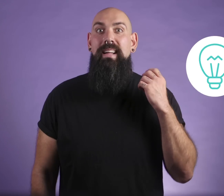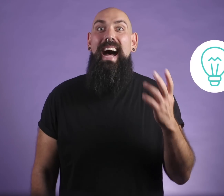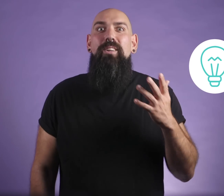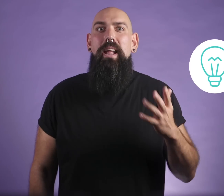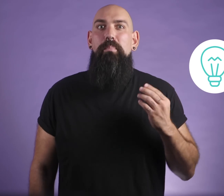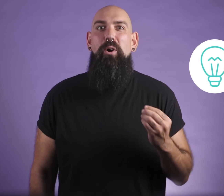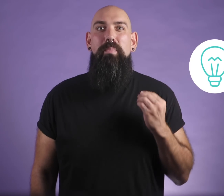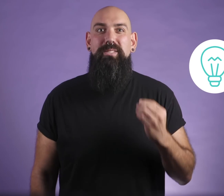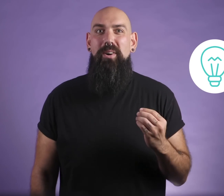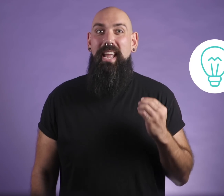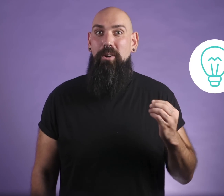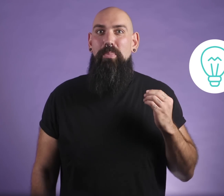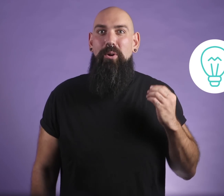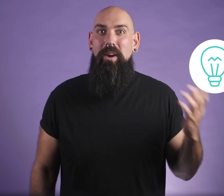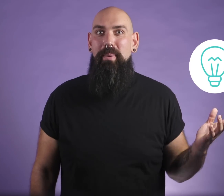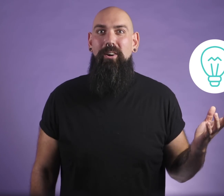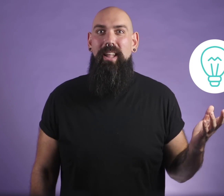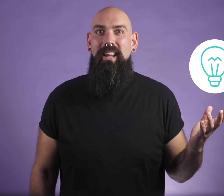Allora è un po’ come i suoni che compongono le parole!